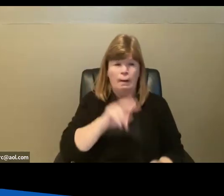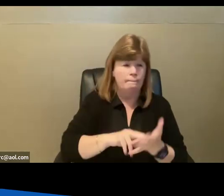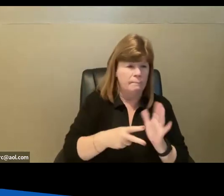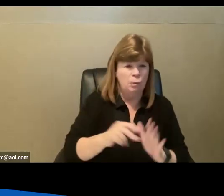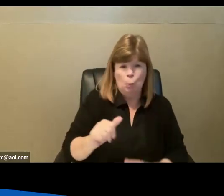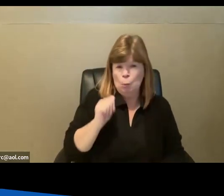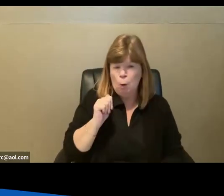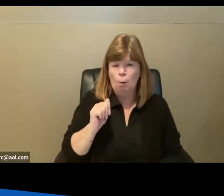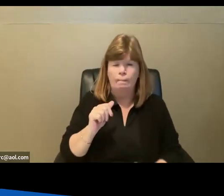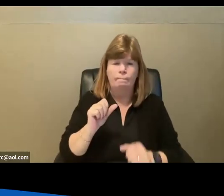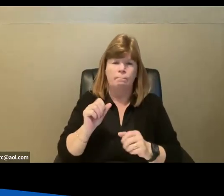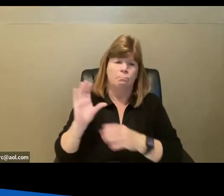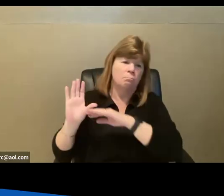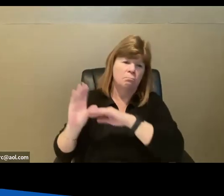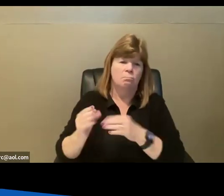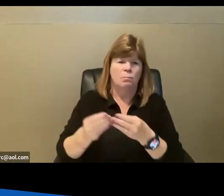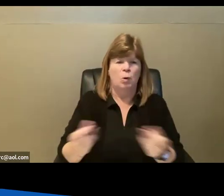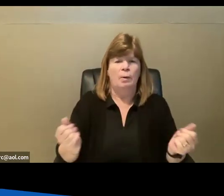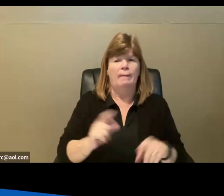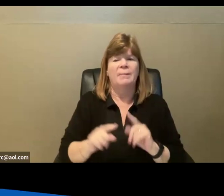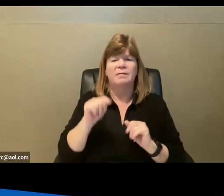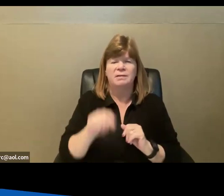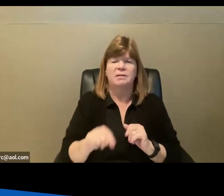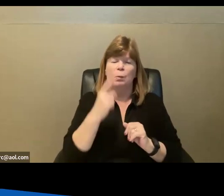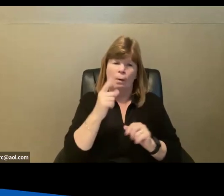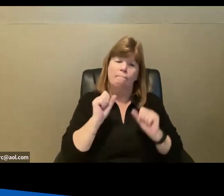Este es solo un curso que posiblemente podría suceder.